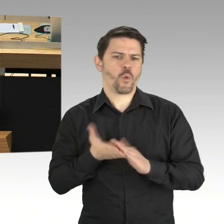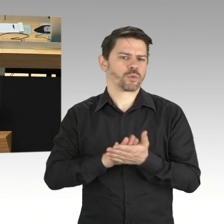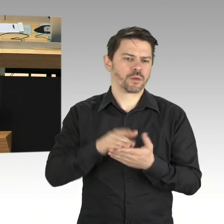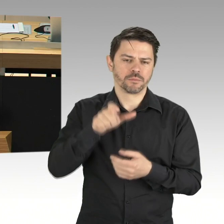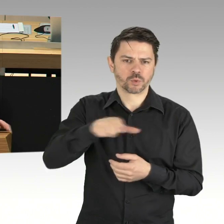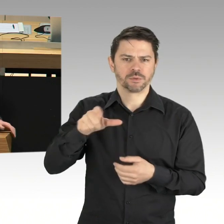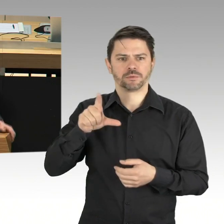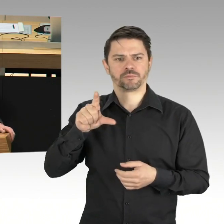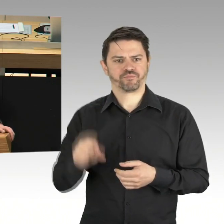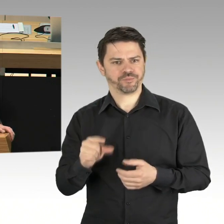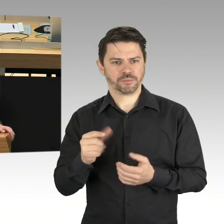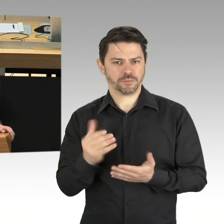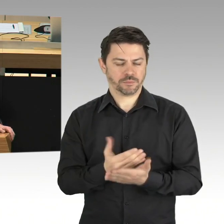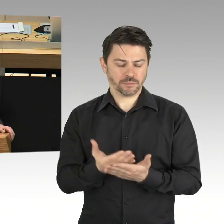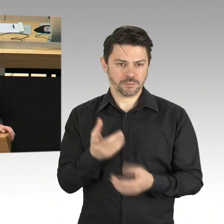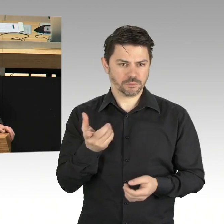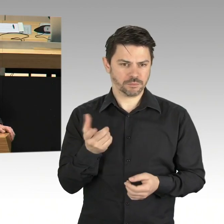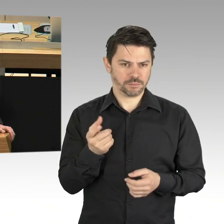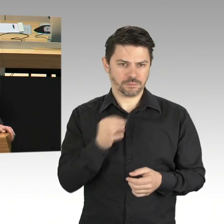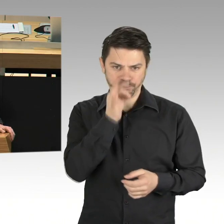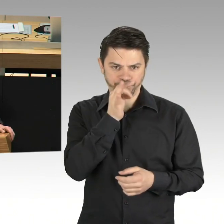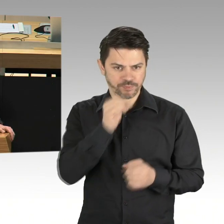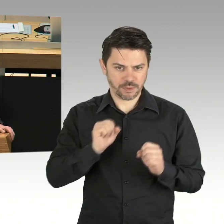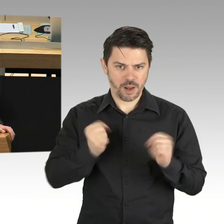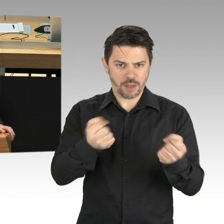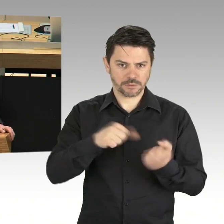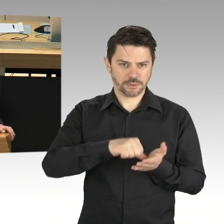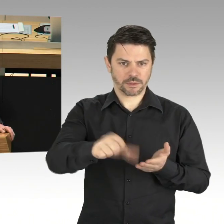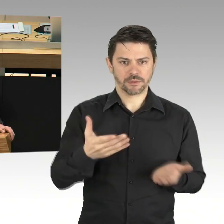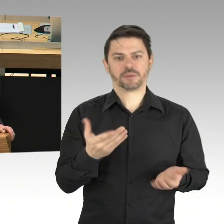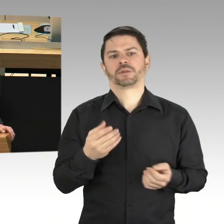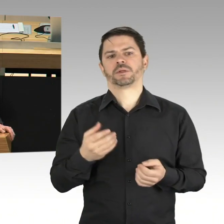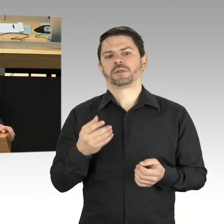dass die Miete zunehmend zu einem Armutsrisiko wird, dann, meine Damen und Herren,